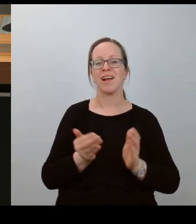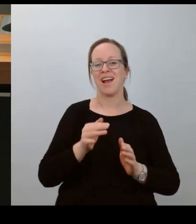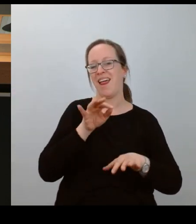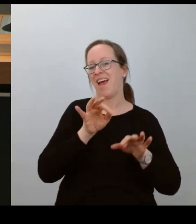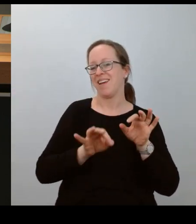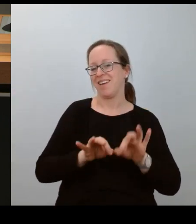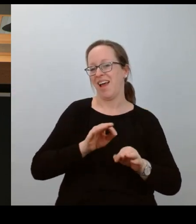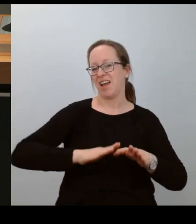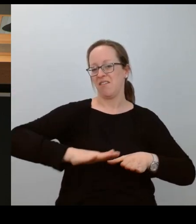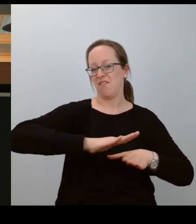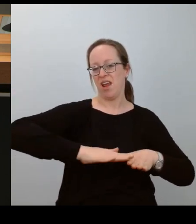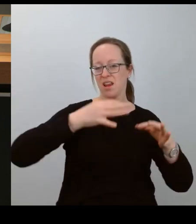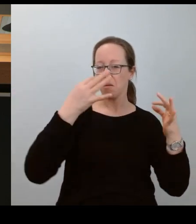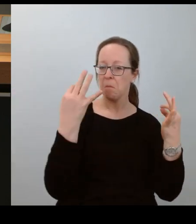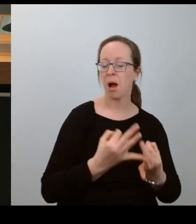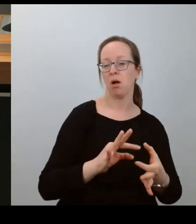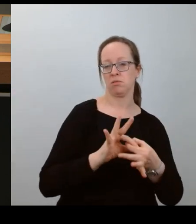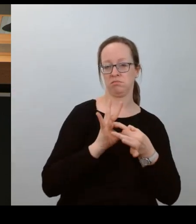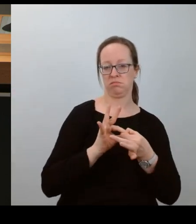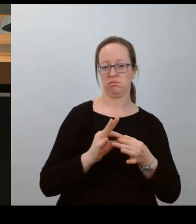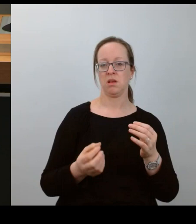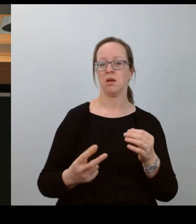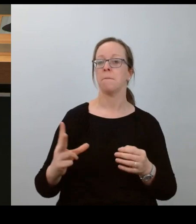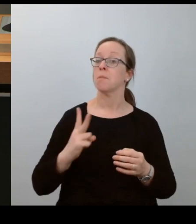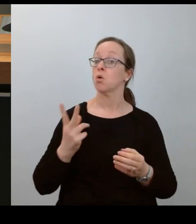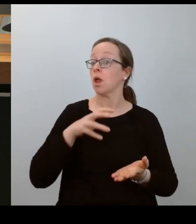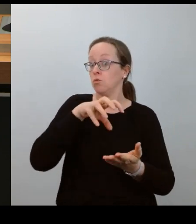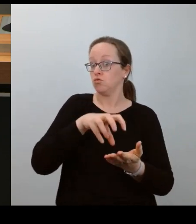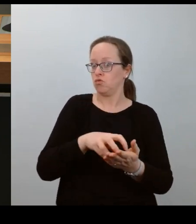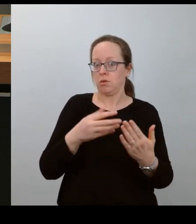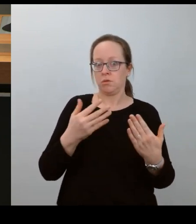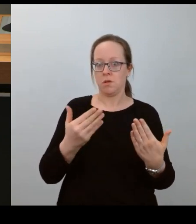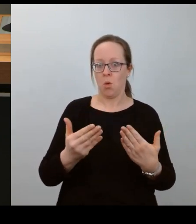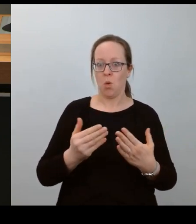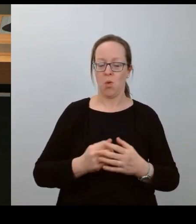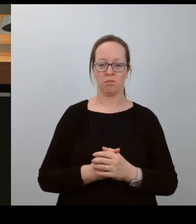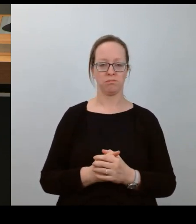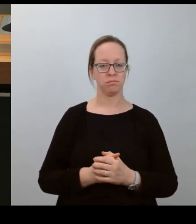Wahrhaftigkeit mit dazu: Wenn wir als SPD- Fraktion sagen, wir sprechen uns für einen